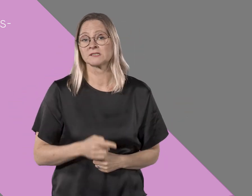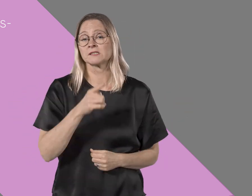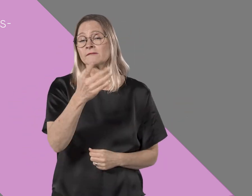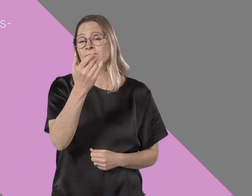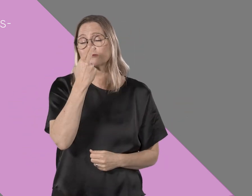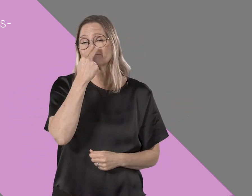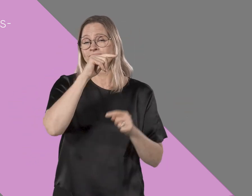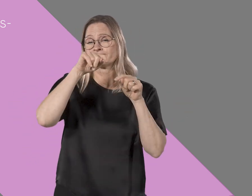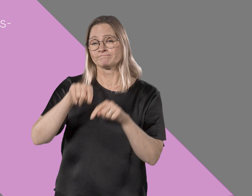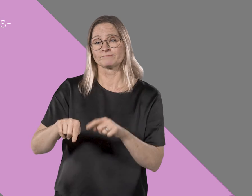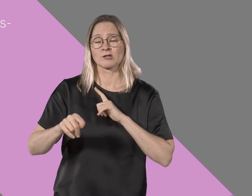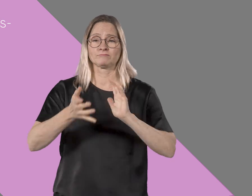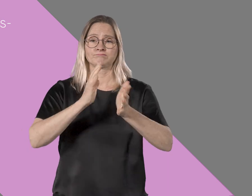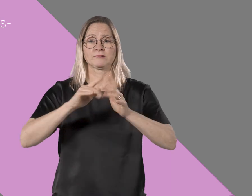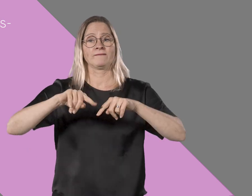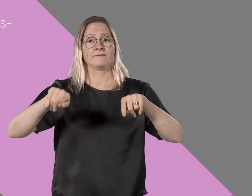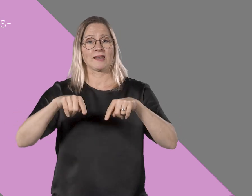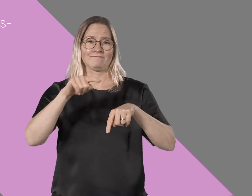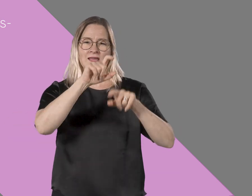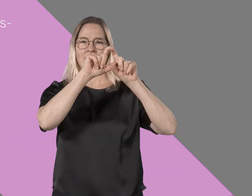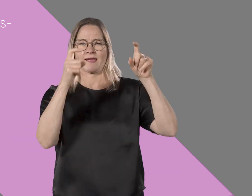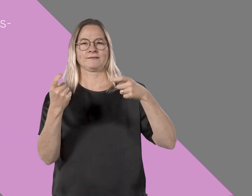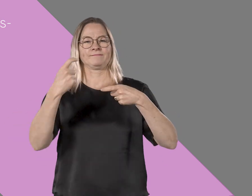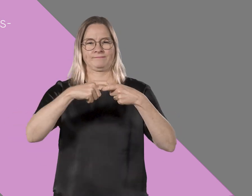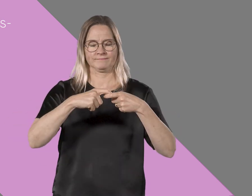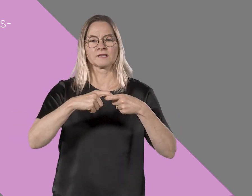Voit käydä katsomassa viitotun videon aiheesta -